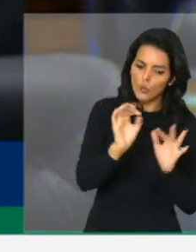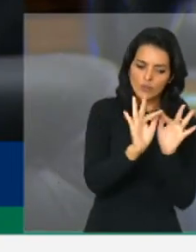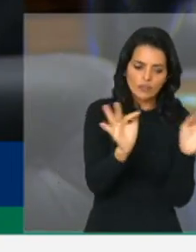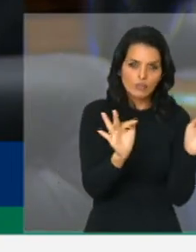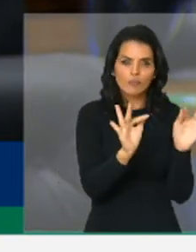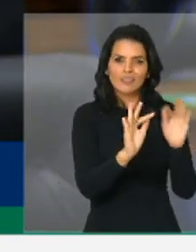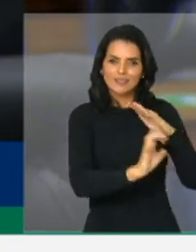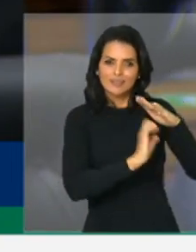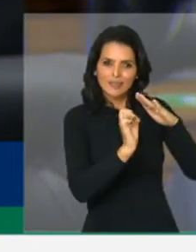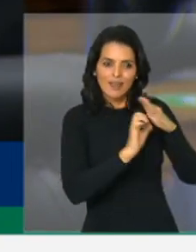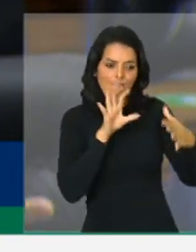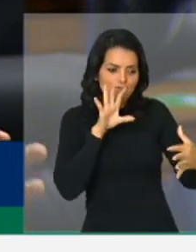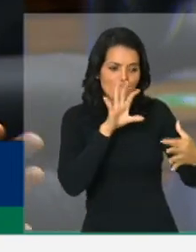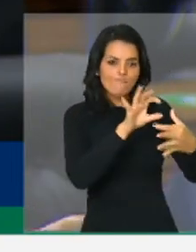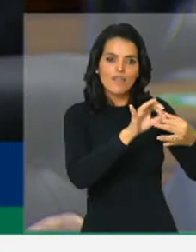ECONÔMICO... A MÉDIO E LONGO